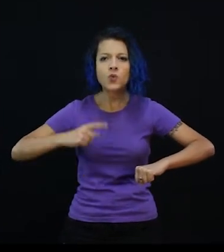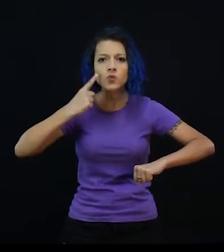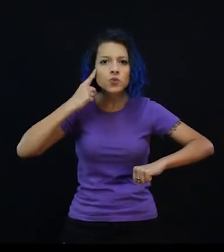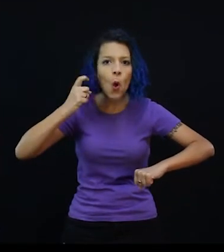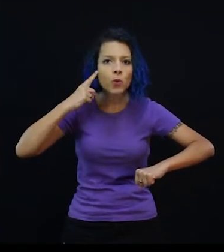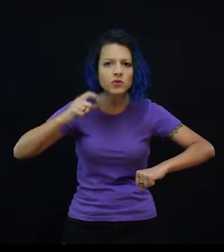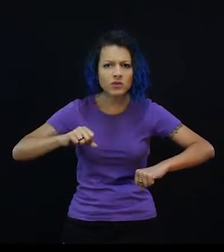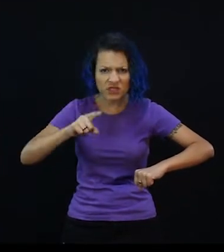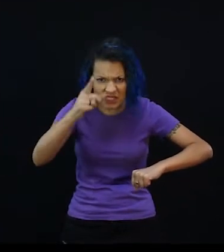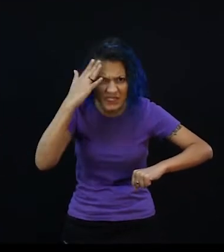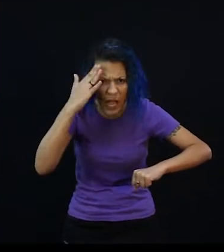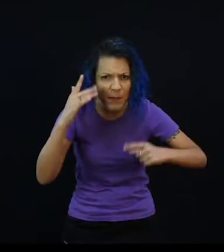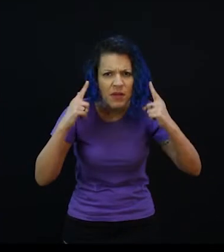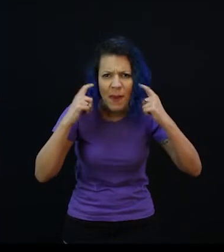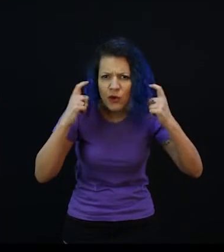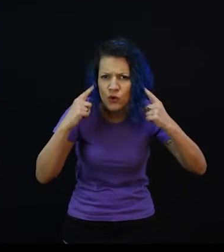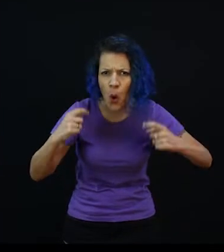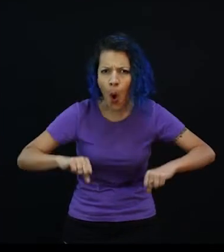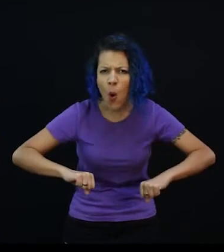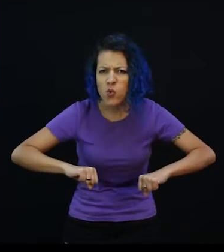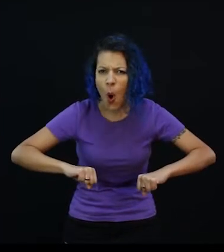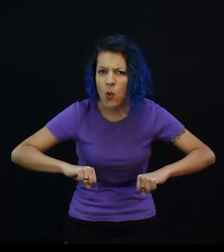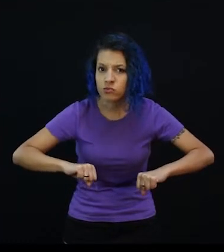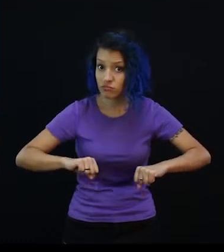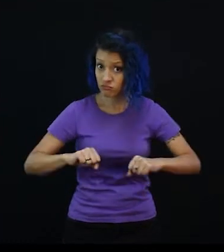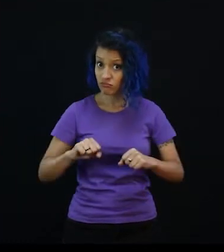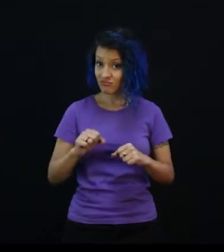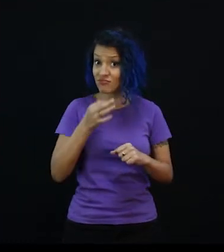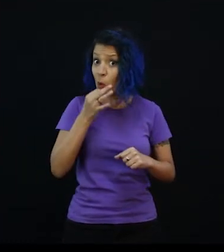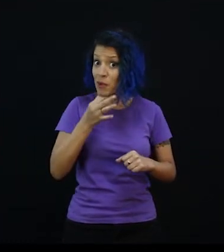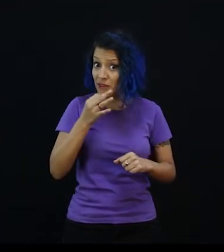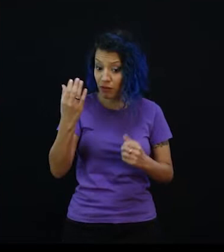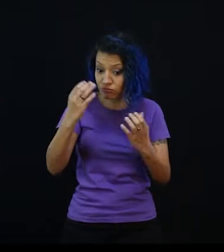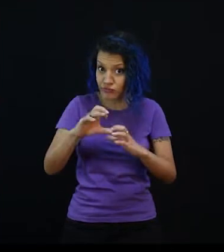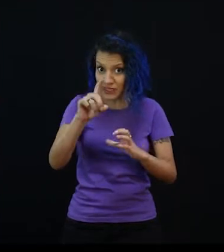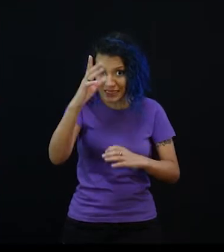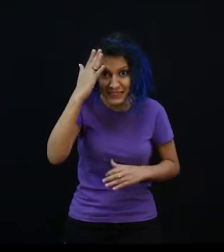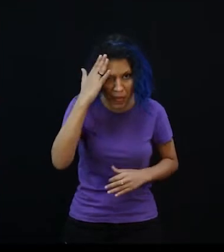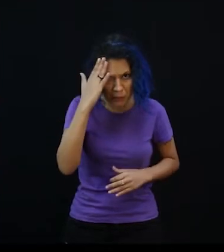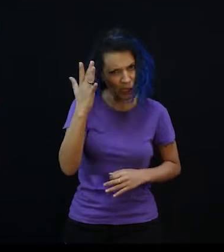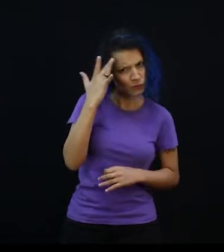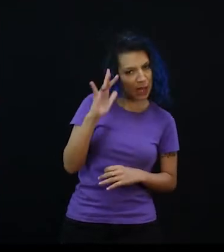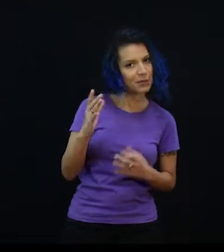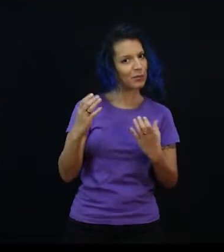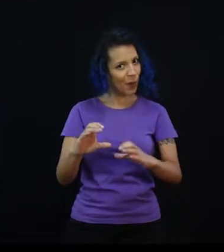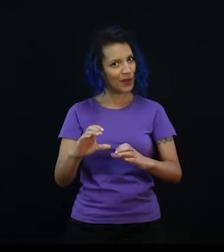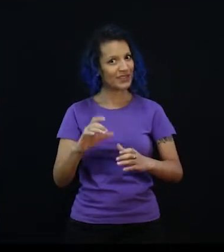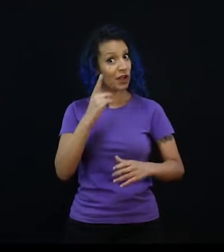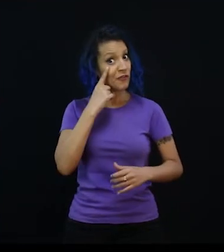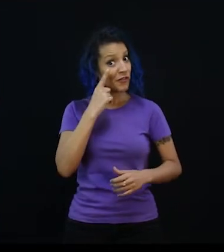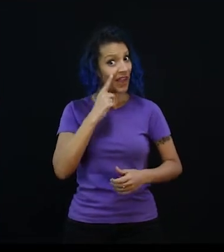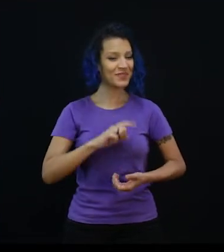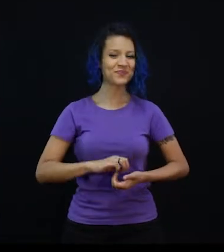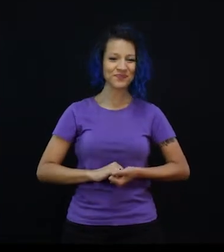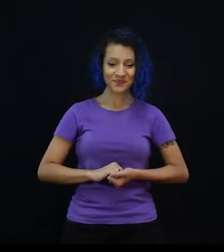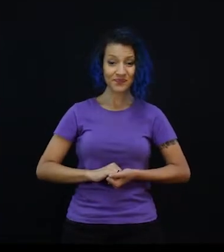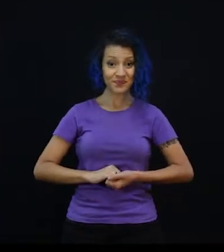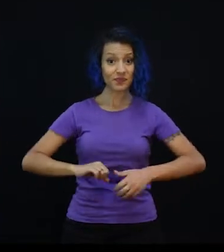Você sabe fazer barulho de porco? Escreve nos comentários se você sabe. Quero só ver. Vamos lá. Então, a gente faz assim